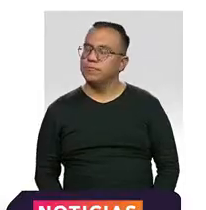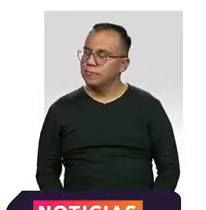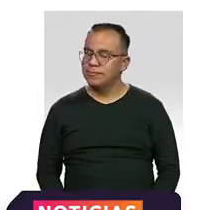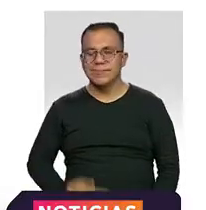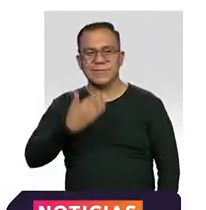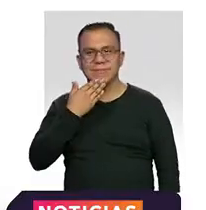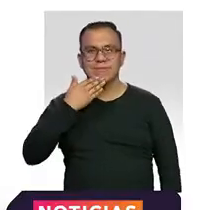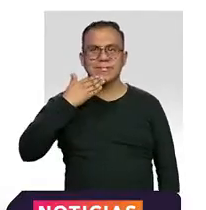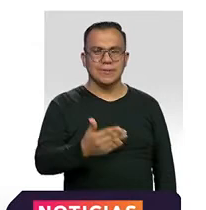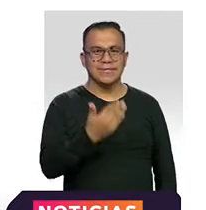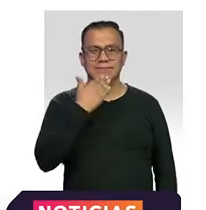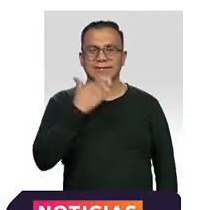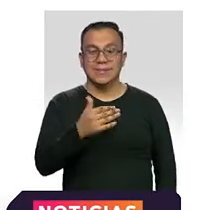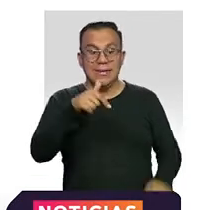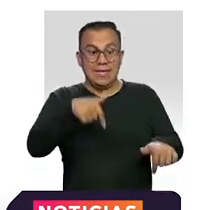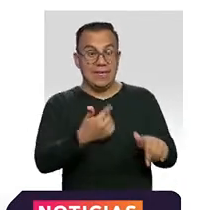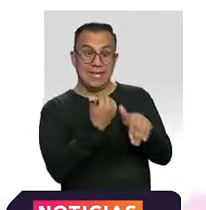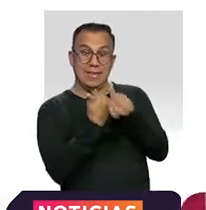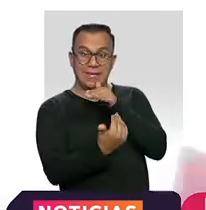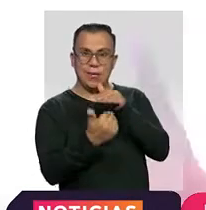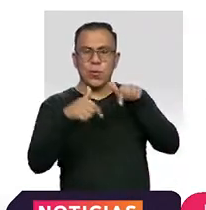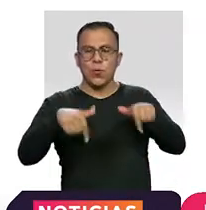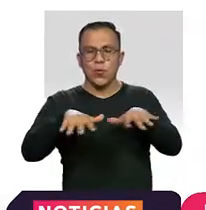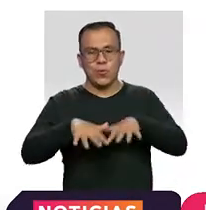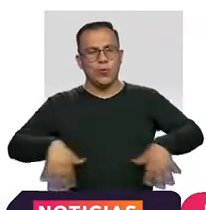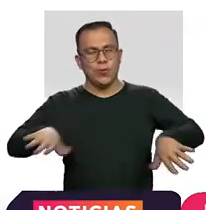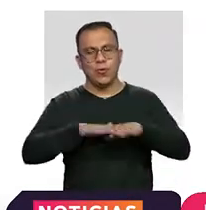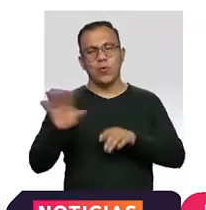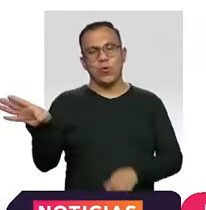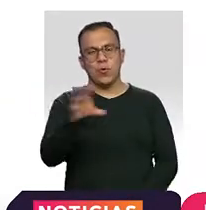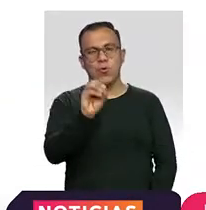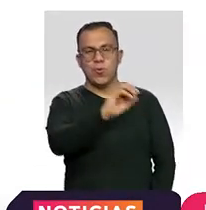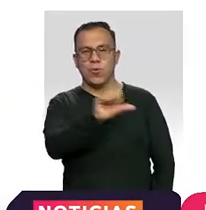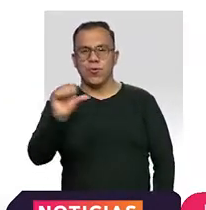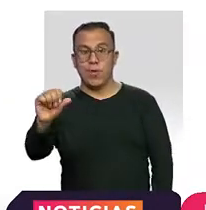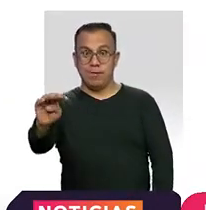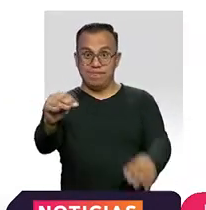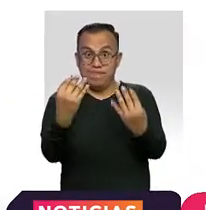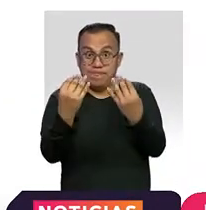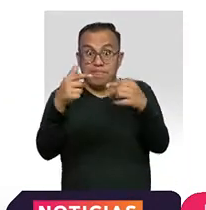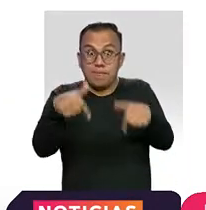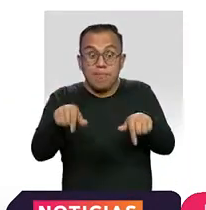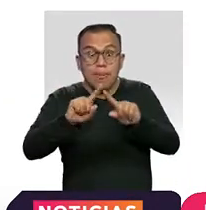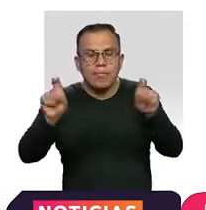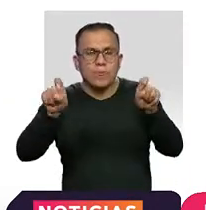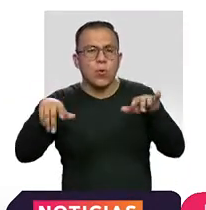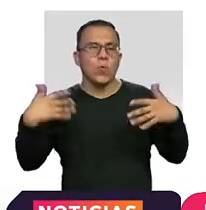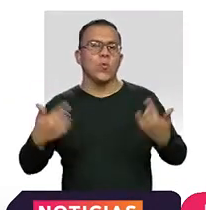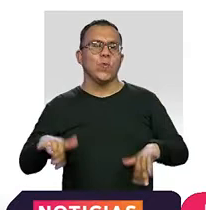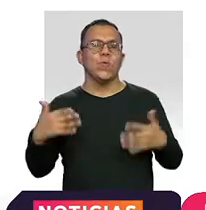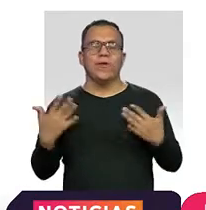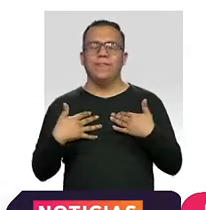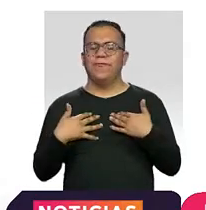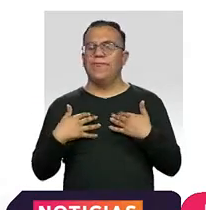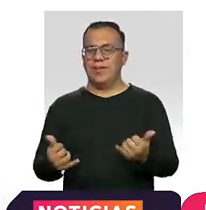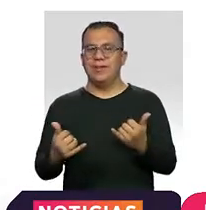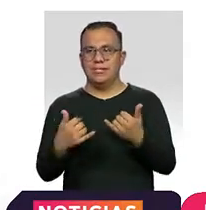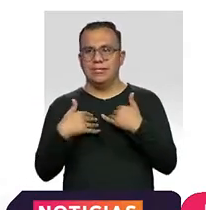BOGOTá LA DONACIóN DE LAS OBRAS SUYAS QUE TENEMOS EN TODA LA CAPITAL.